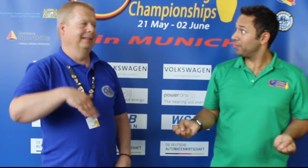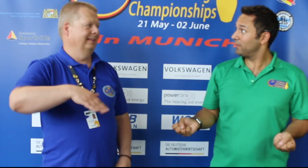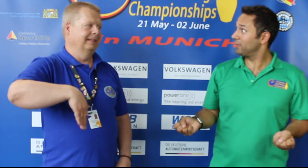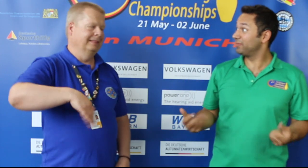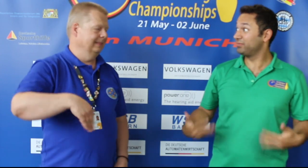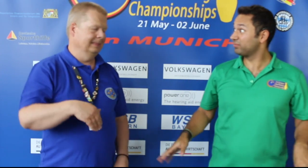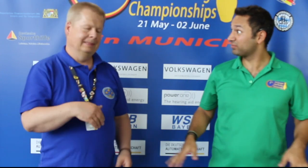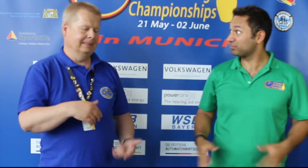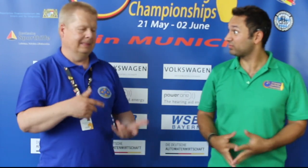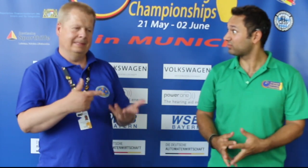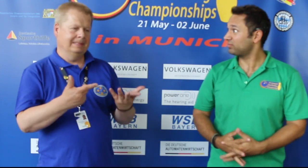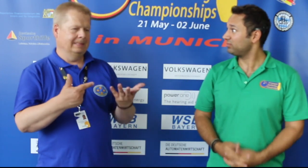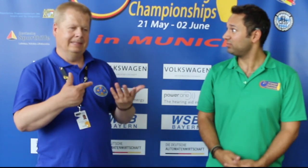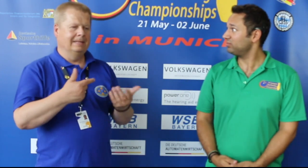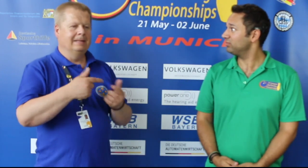Nein.